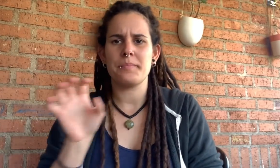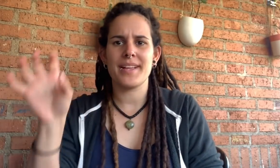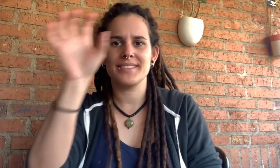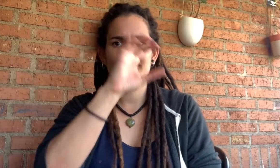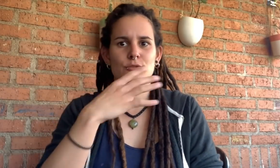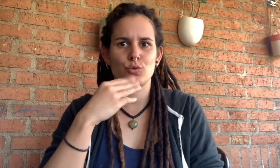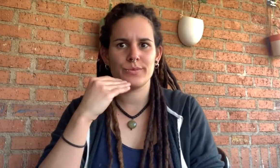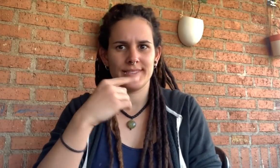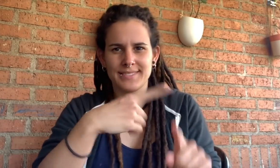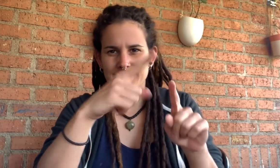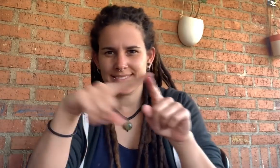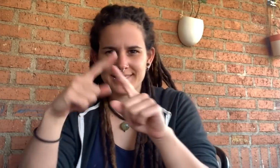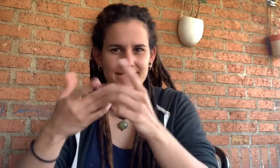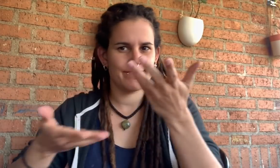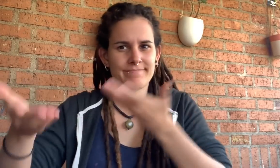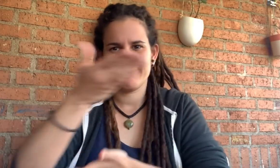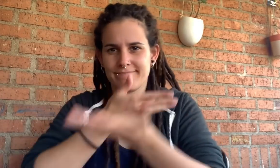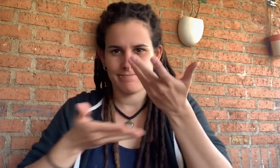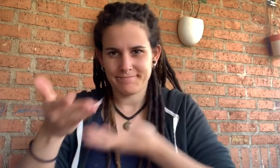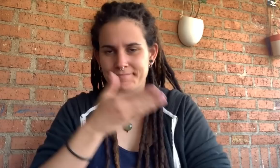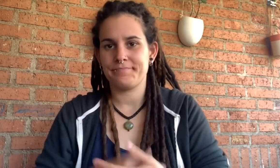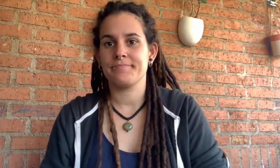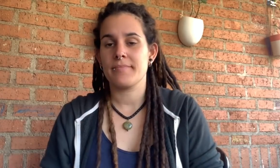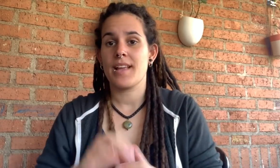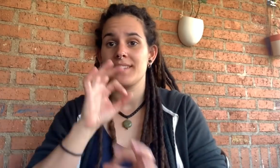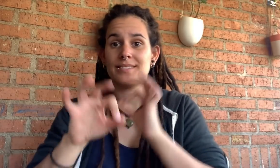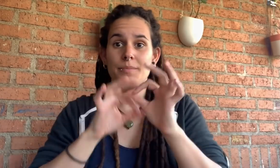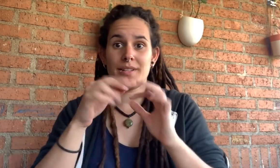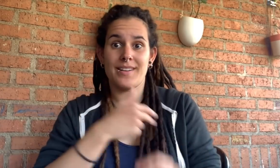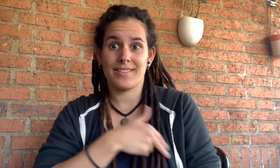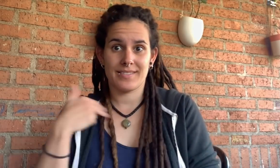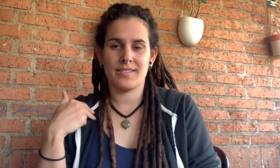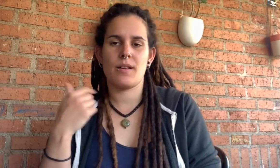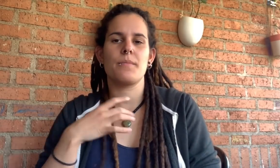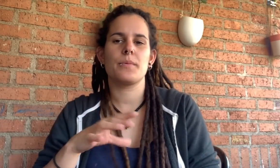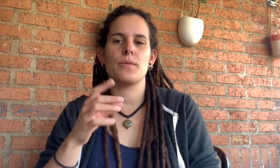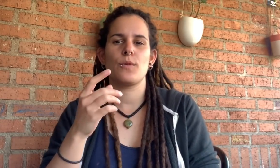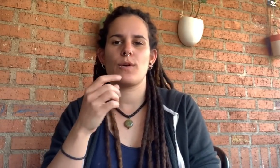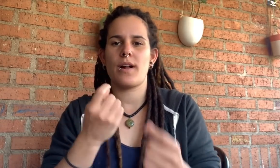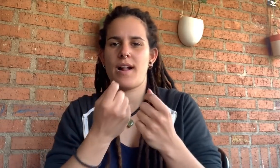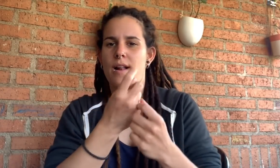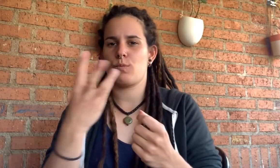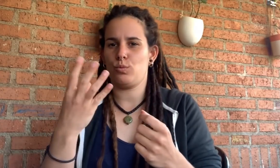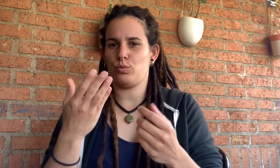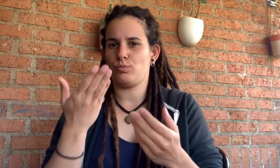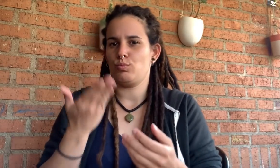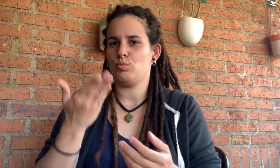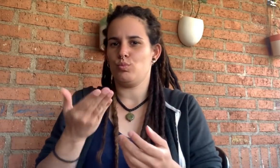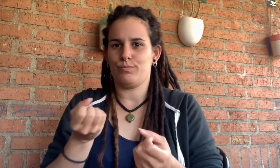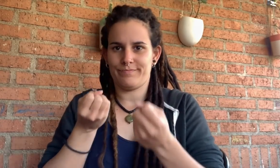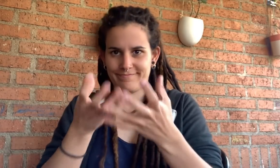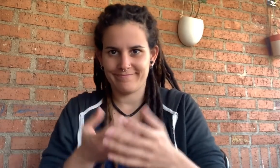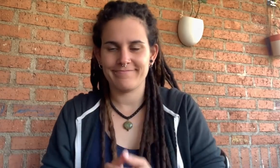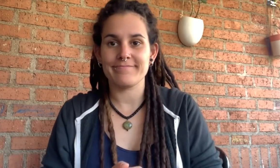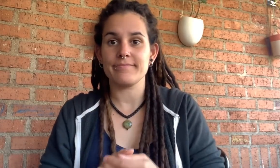trabajando conjuntamente con delegadas y delegados de diferentes países. Queremos informaros de algunos de los aspectos más destacados de la Asamblea General.